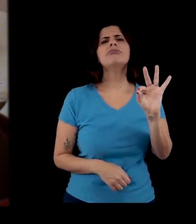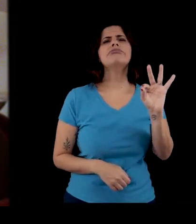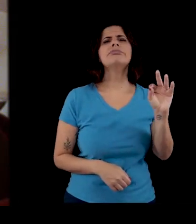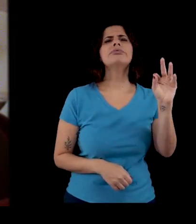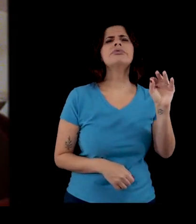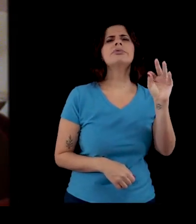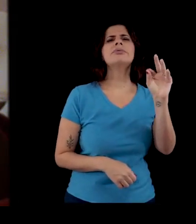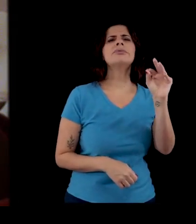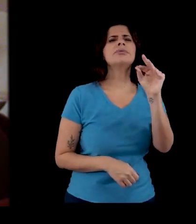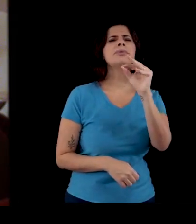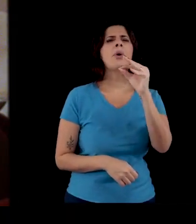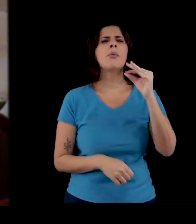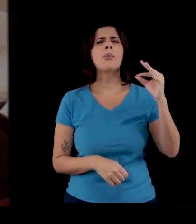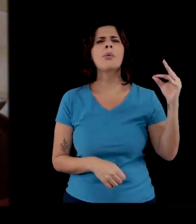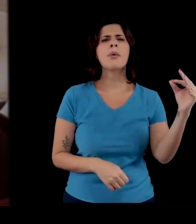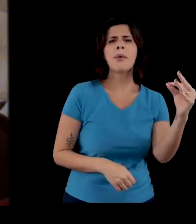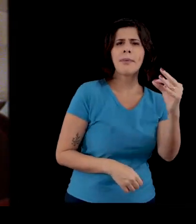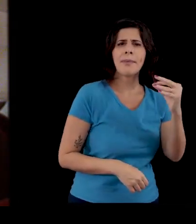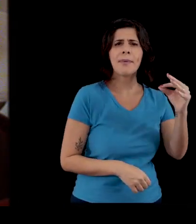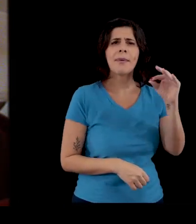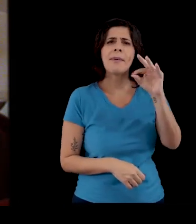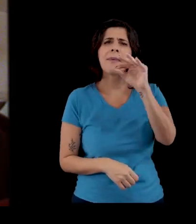e quando ela estiver voando, balança dos dedos,